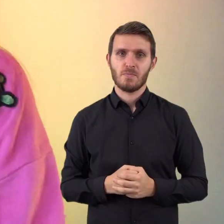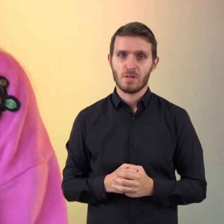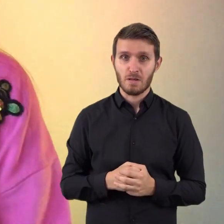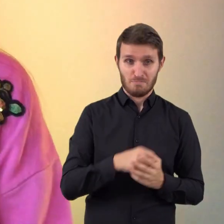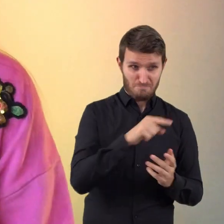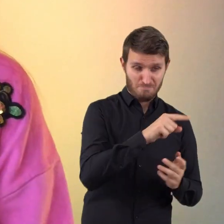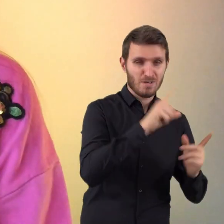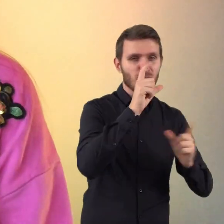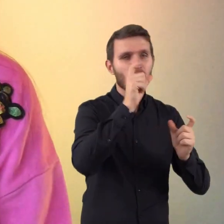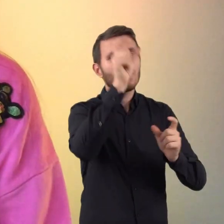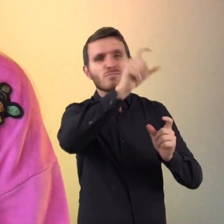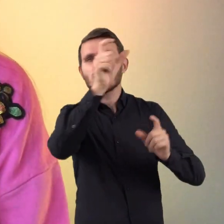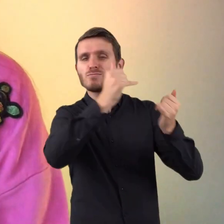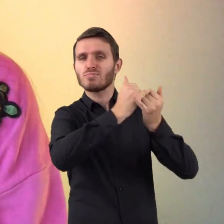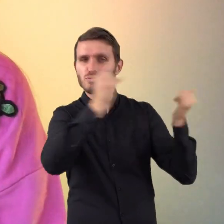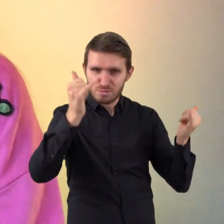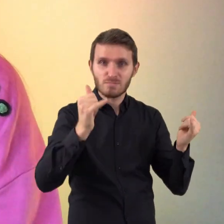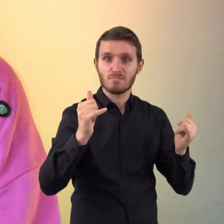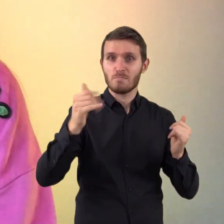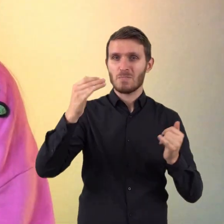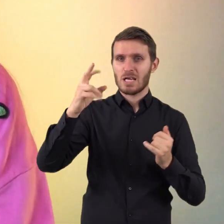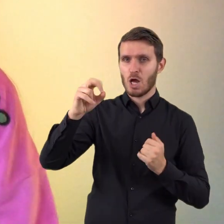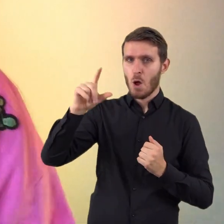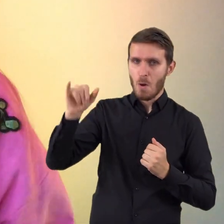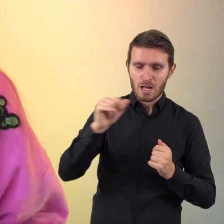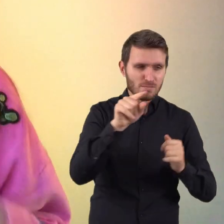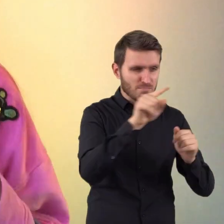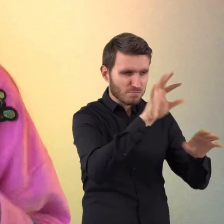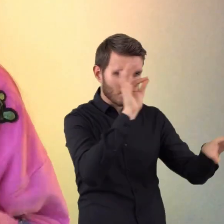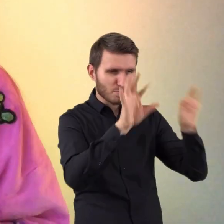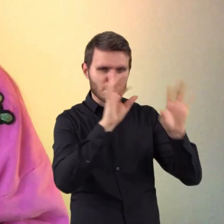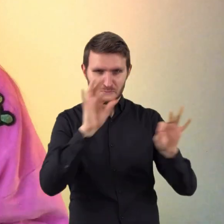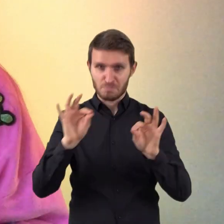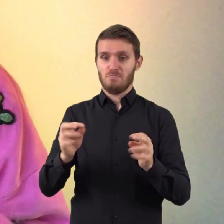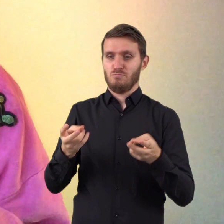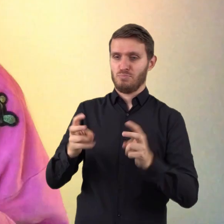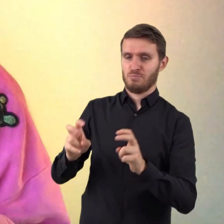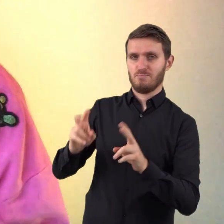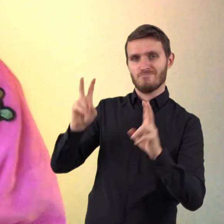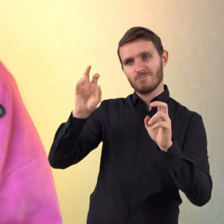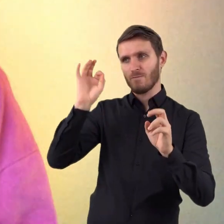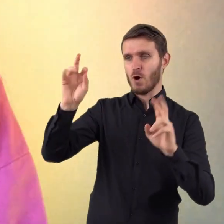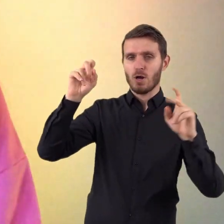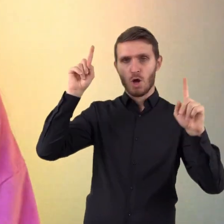Z tych wyszukanych przez siebie, fotografii innych autorów Mikołaj Długosz tworzy własne kompozycje